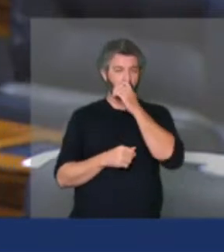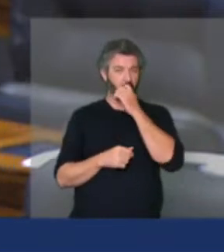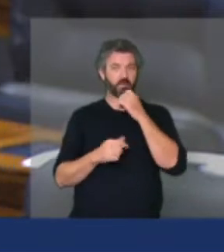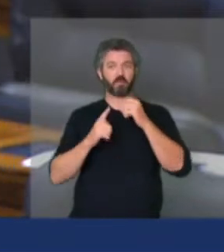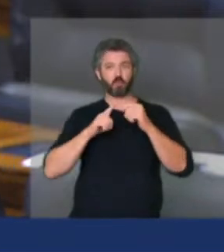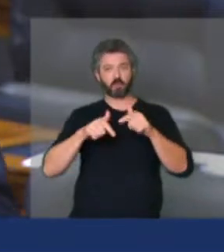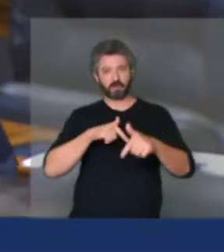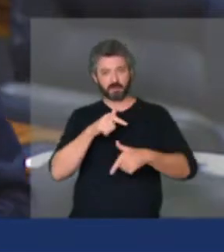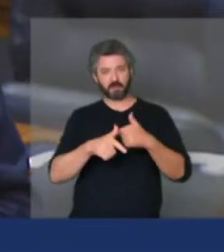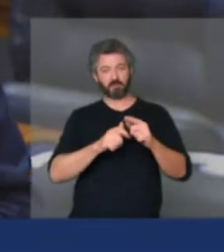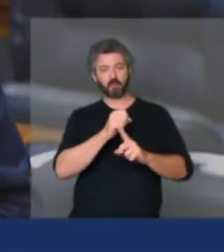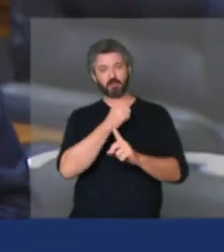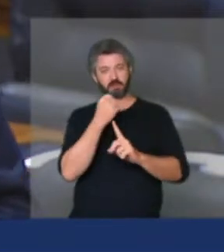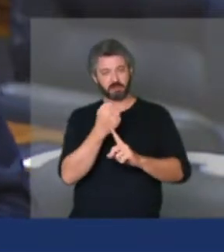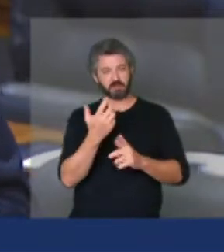SOCIAIS, COM ENTREGAS DE CESTAS BÁ SICAS, ALIMENTOS,